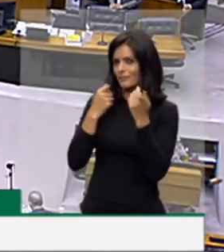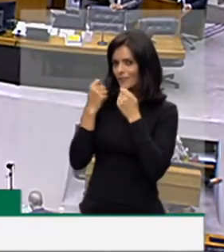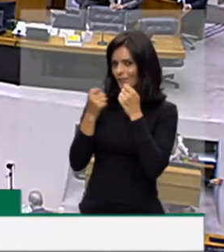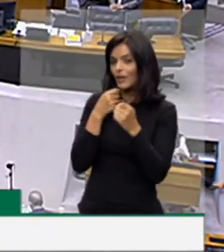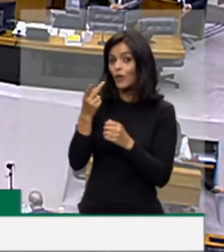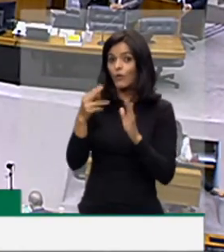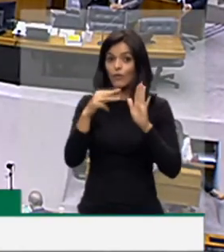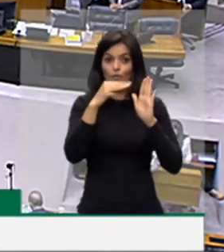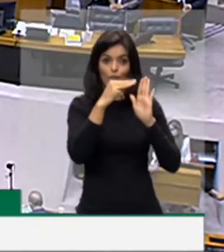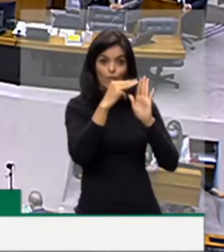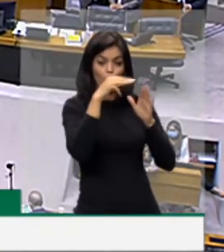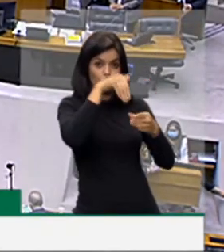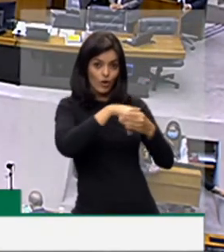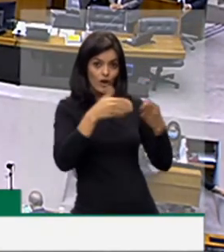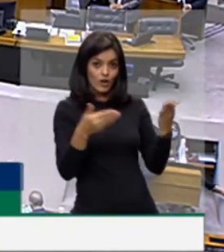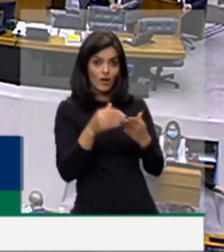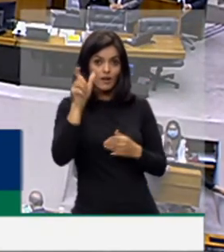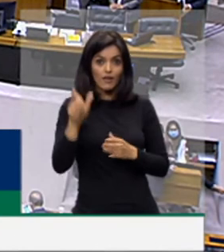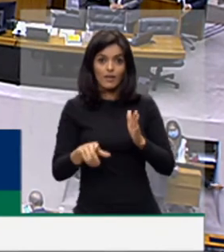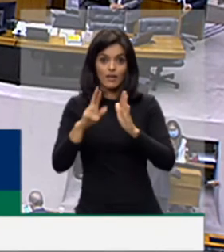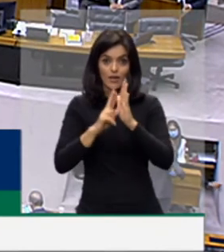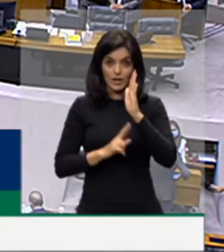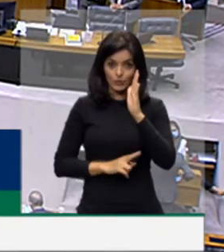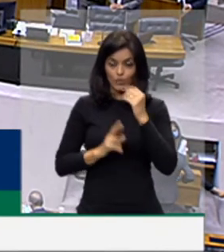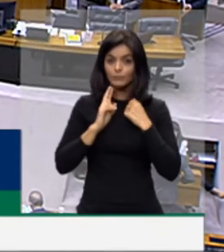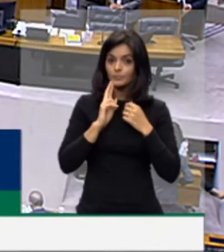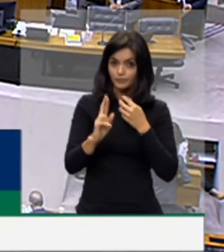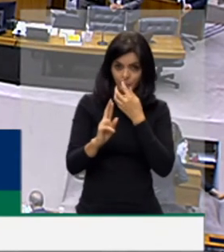ESTAVA DIZENDO PARA VOCÊ QUE ESTÁ NOS ACOMPANHANDO, ESSA VOTAÇÃO É DAQUELAS QUE FAZEM PARTE DOS PROCEDIMENTOS.